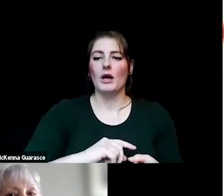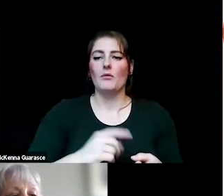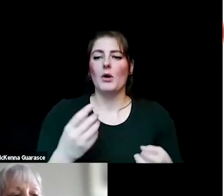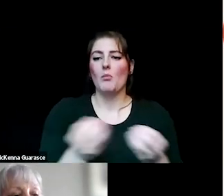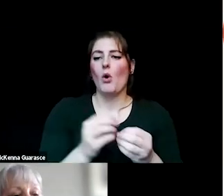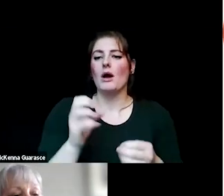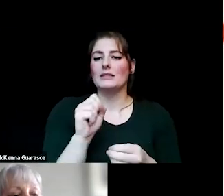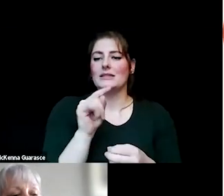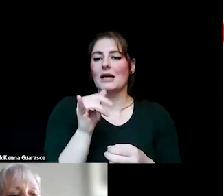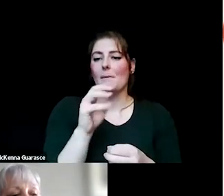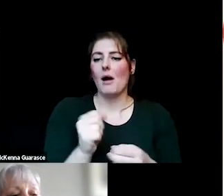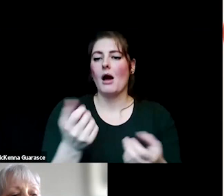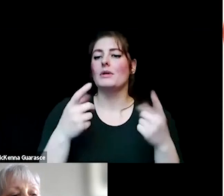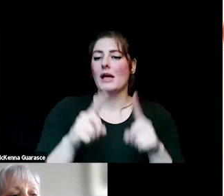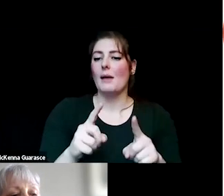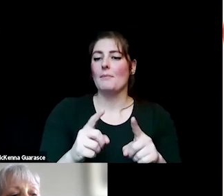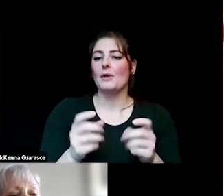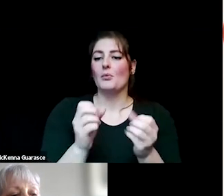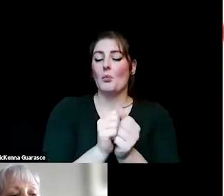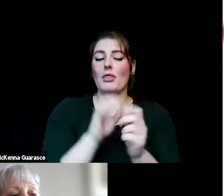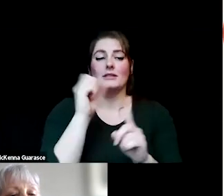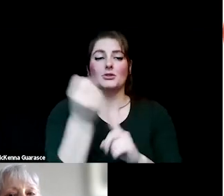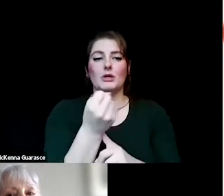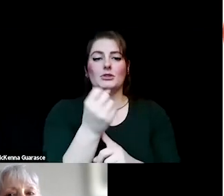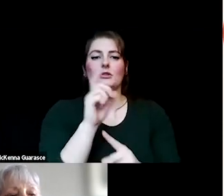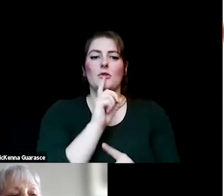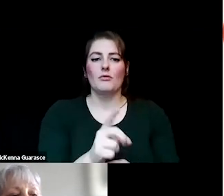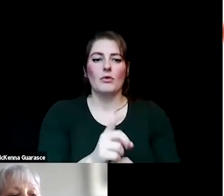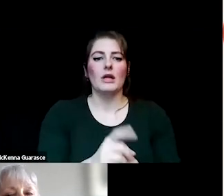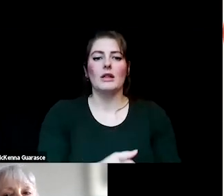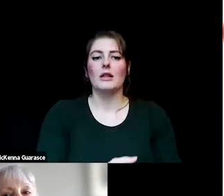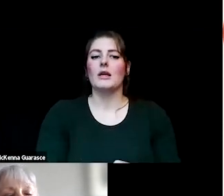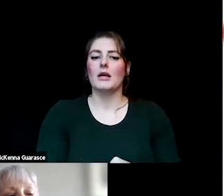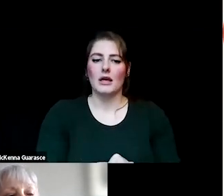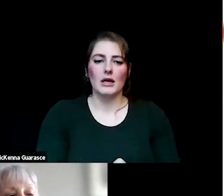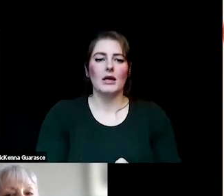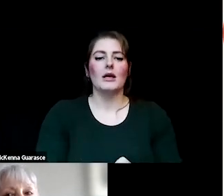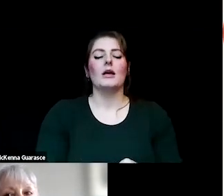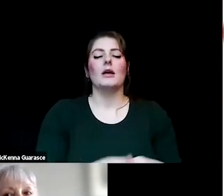y todo lo que implicaba la situación, comenzamos a reducir el estigma